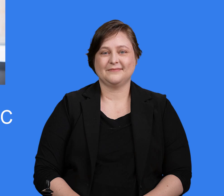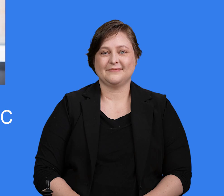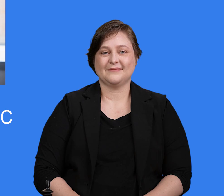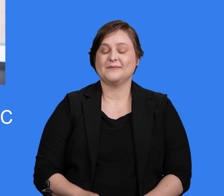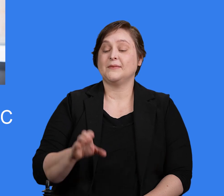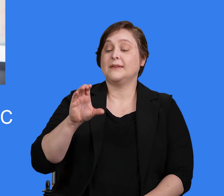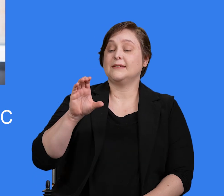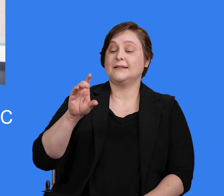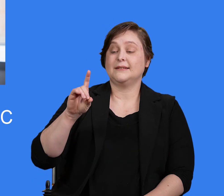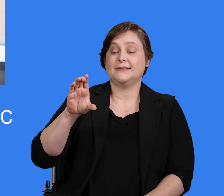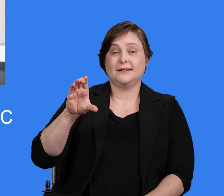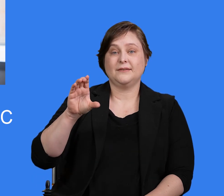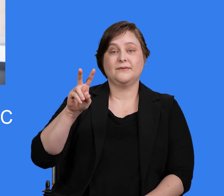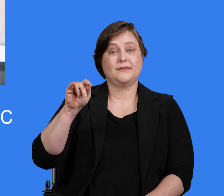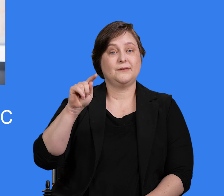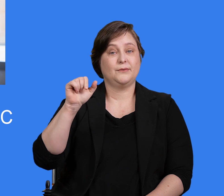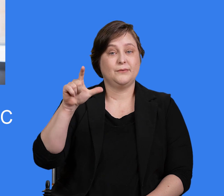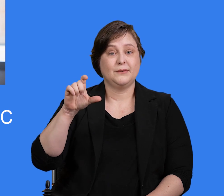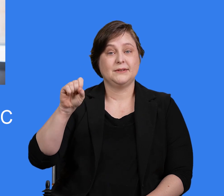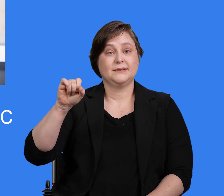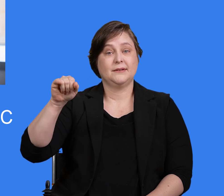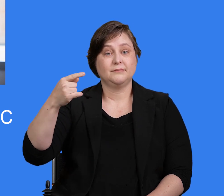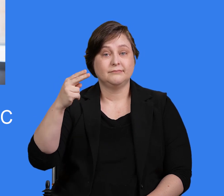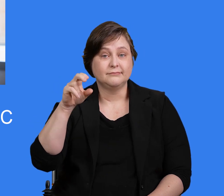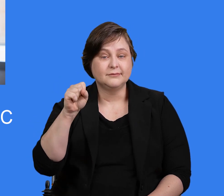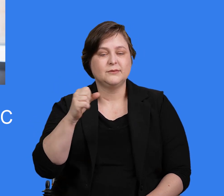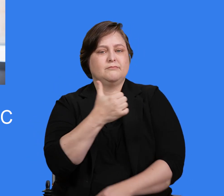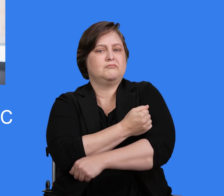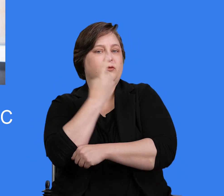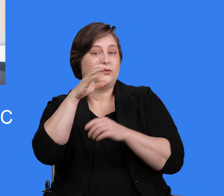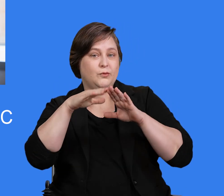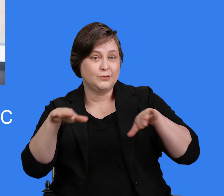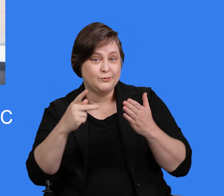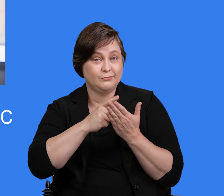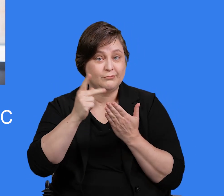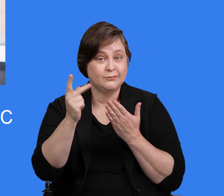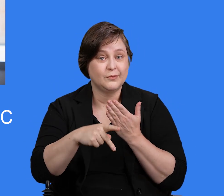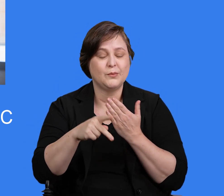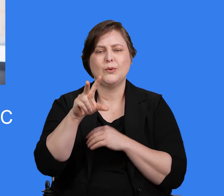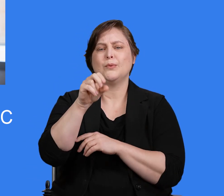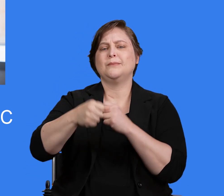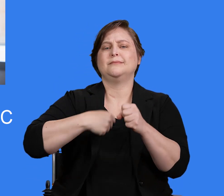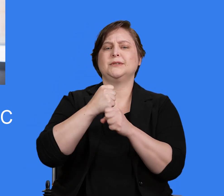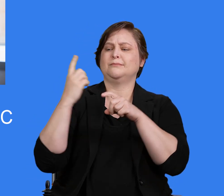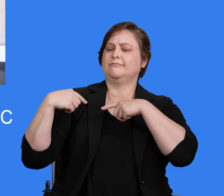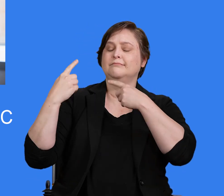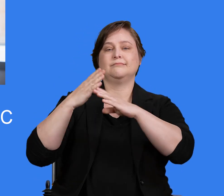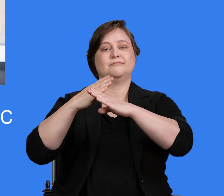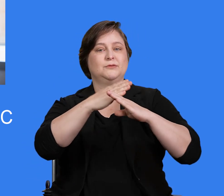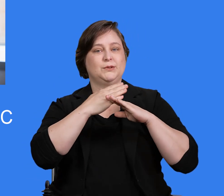Signos Vitales de los CDC. Programa Vacunas para Niños: Treinta años protegiendo a los niños.